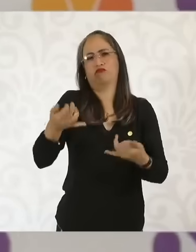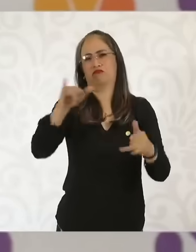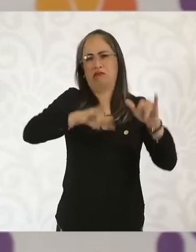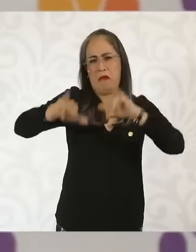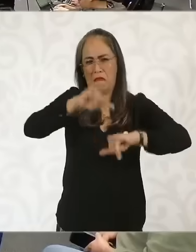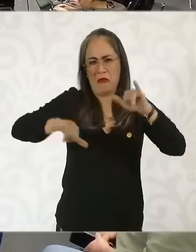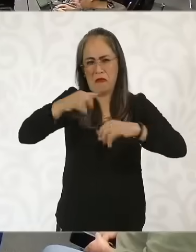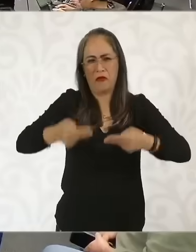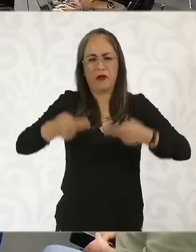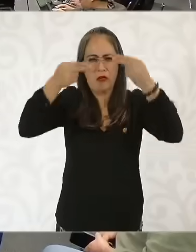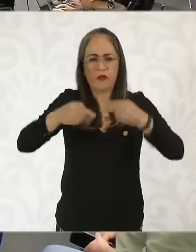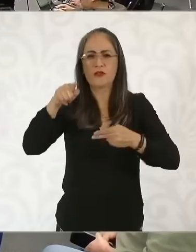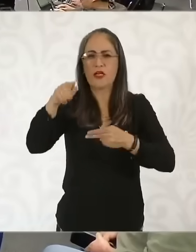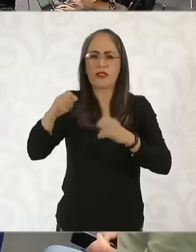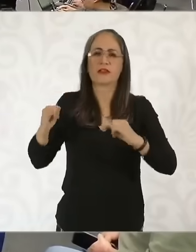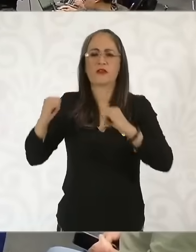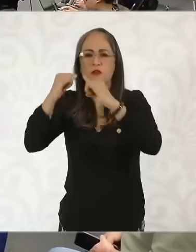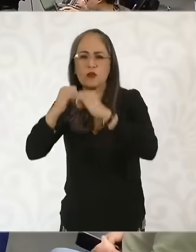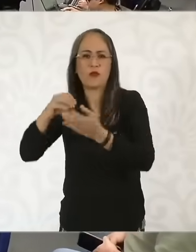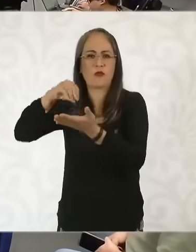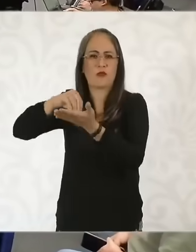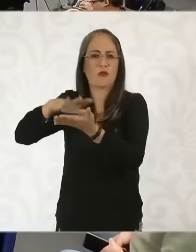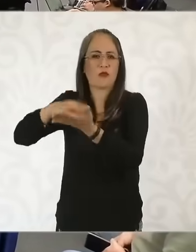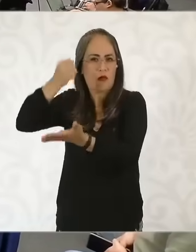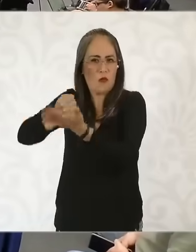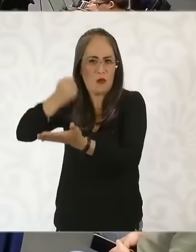Instituto Mexicano de Propiedad Industrial, pide una patente y esa patente se tarda año y medio